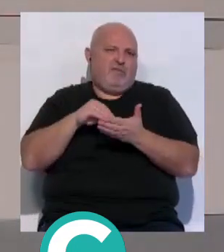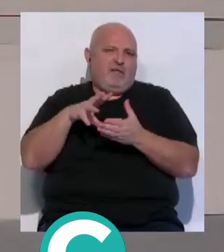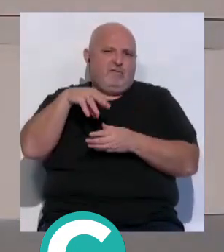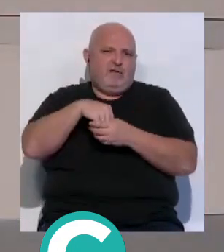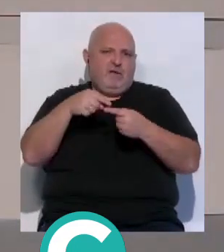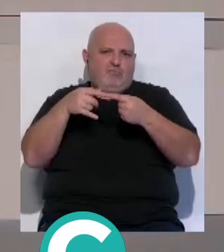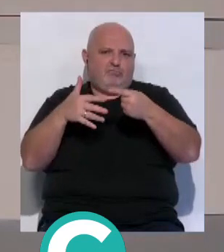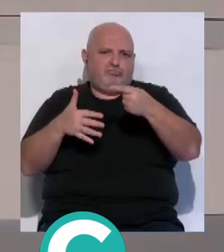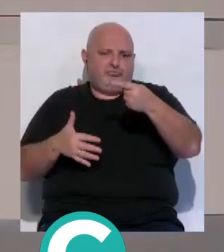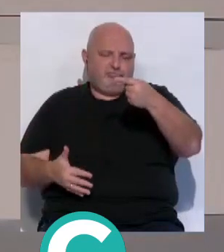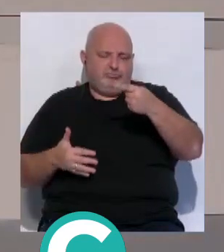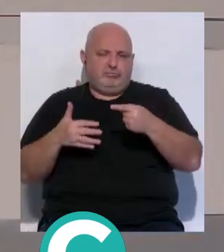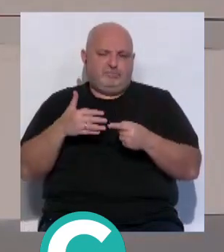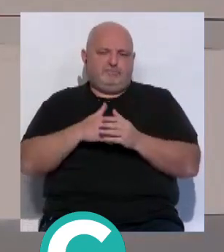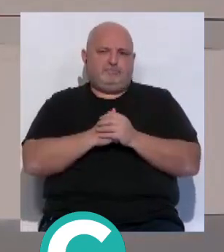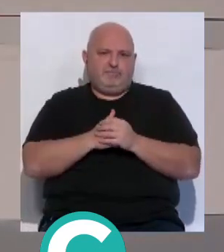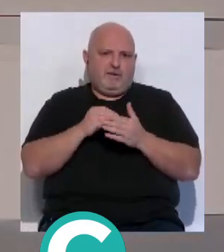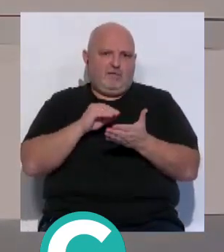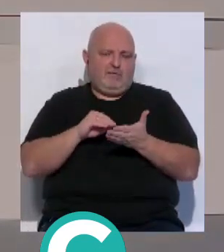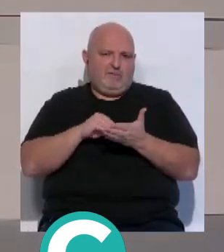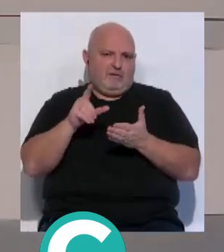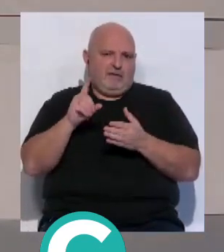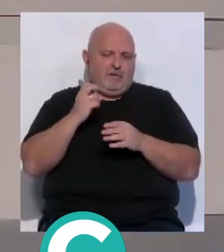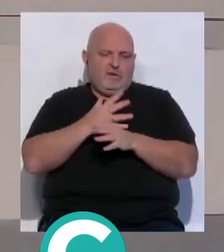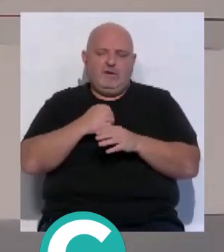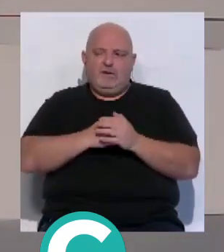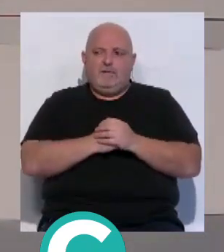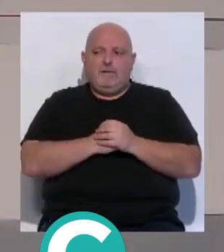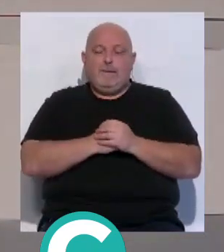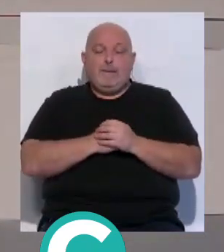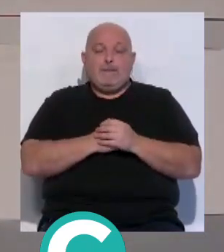había salido de las divisiones inferiores del Real betis balompié como decimos ayer